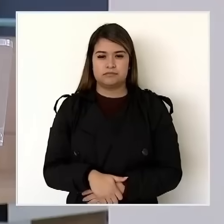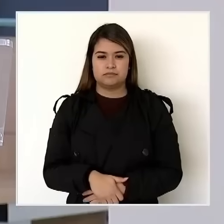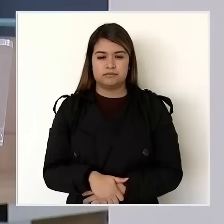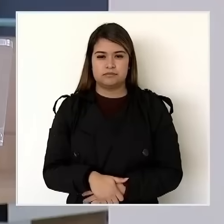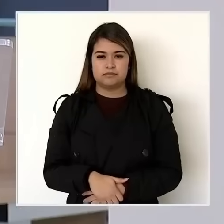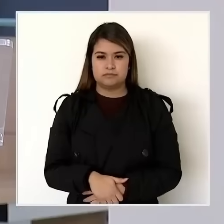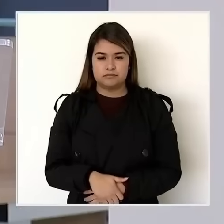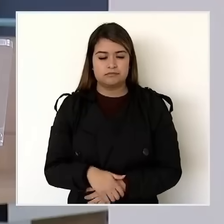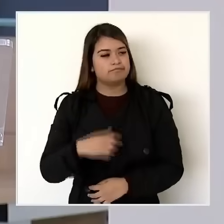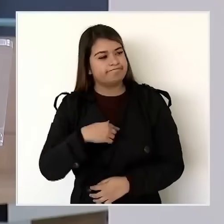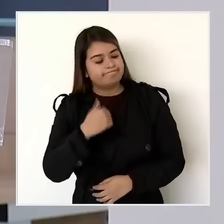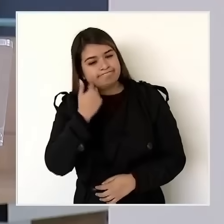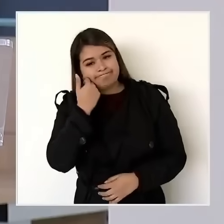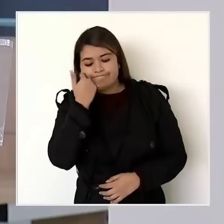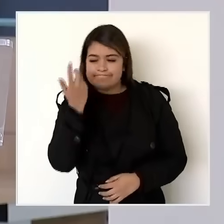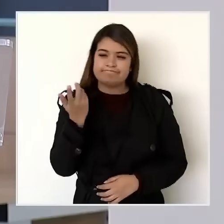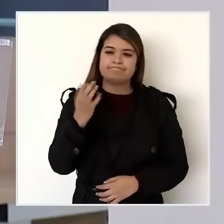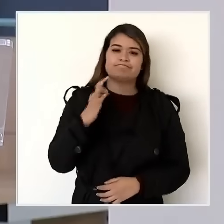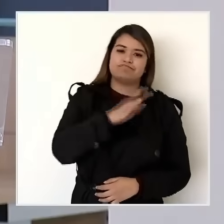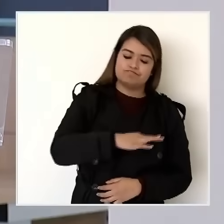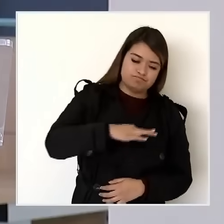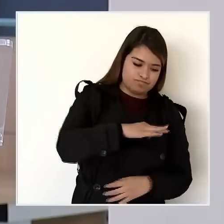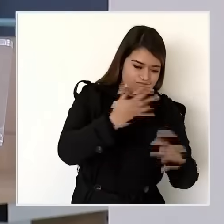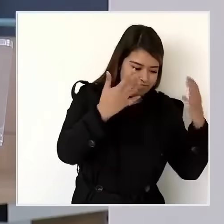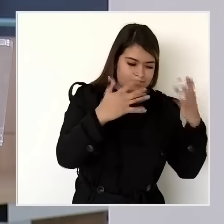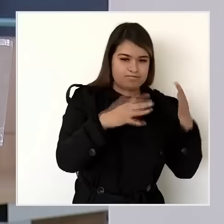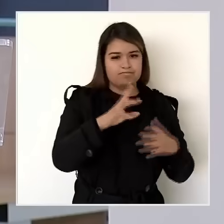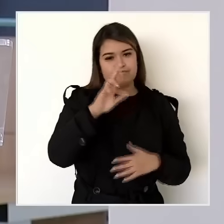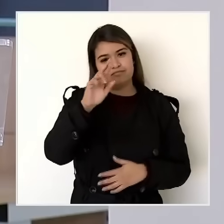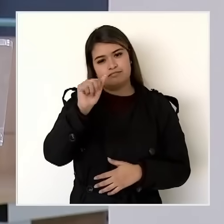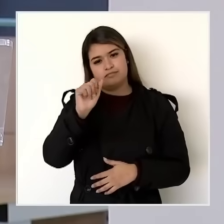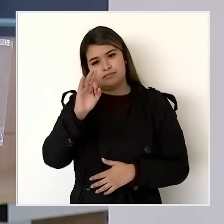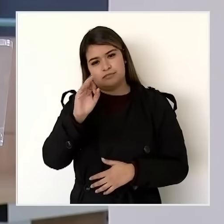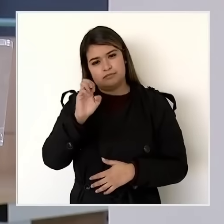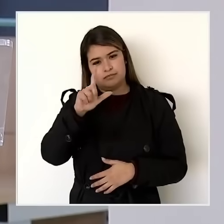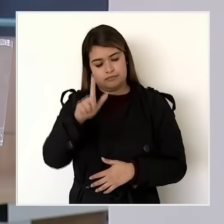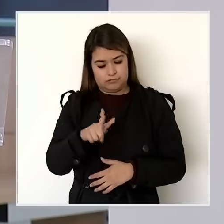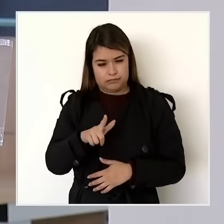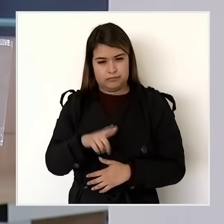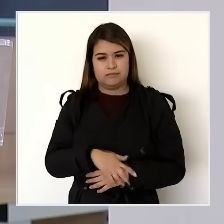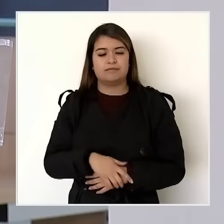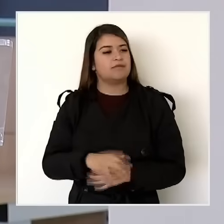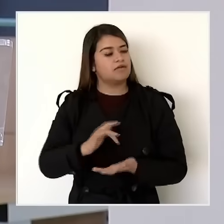Quiero felicitar a Rafael Marín por el trabajo que ha desempeñado al frente de las aduanas.